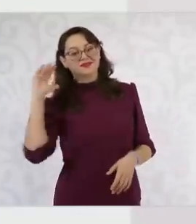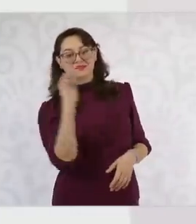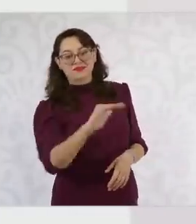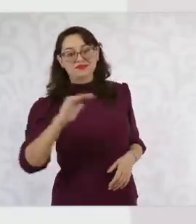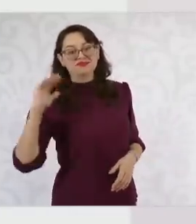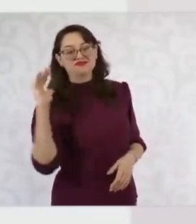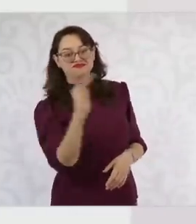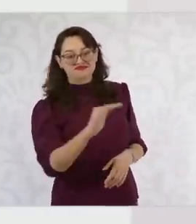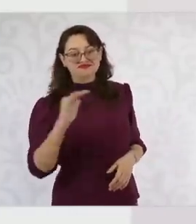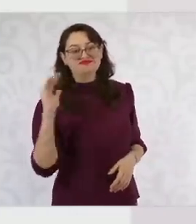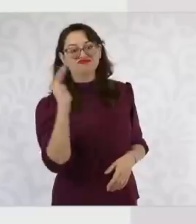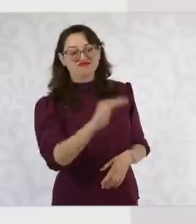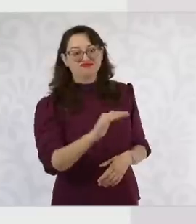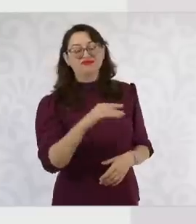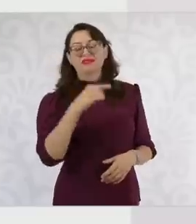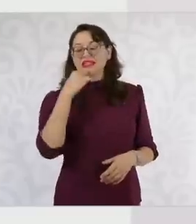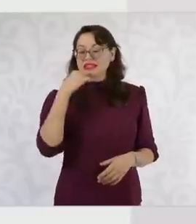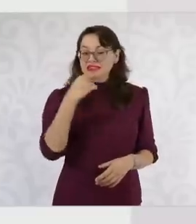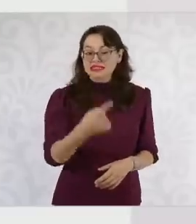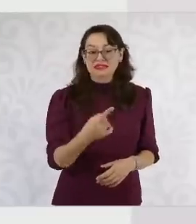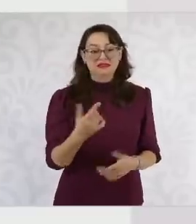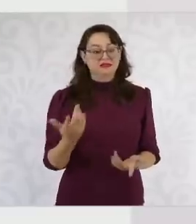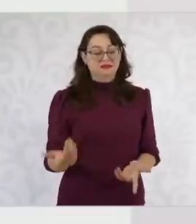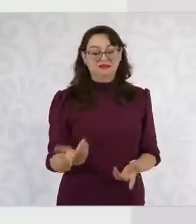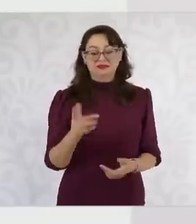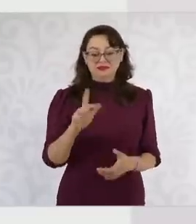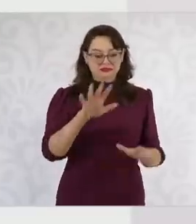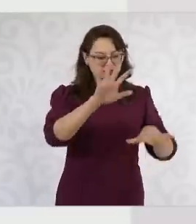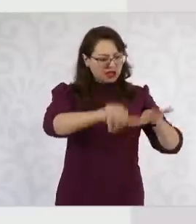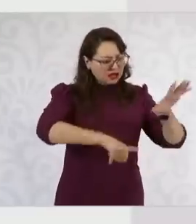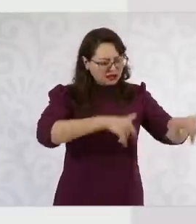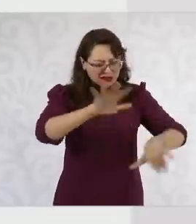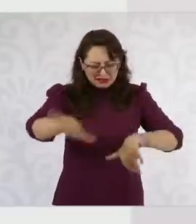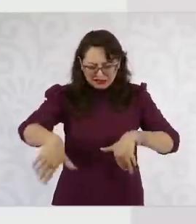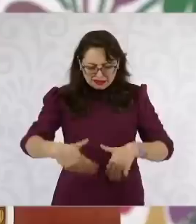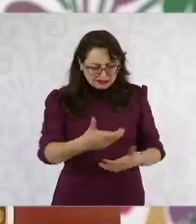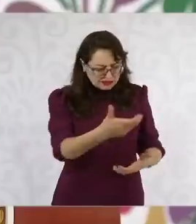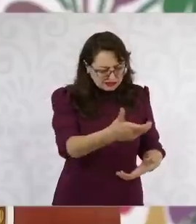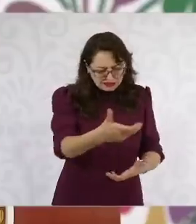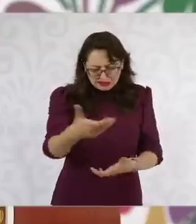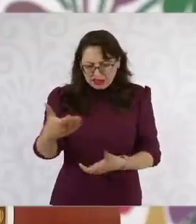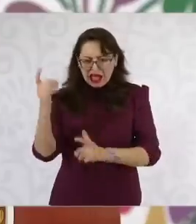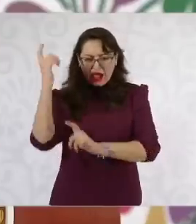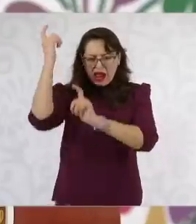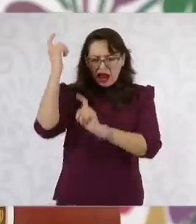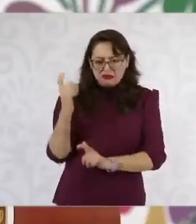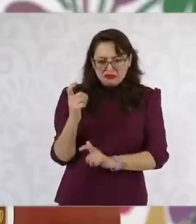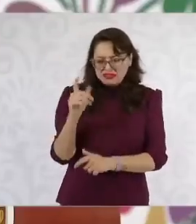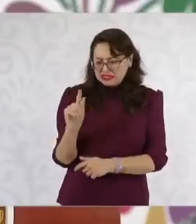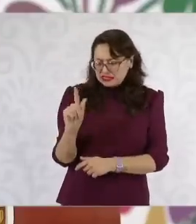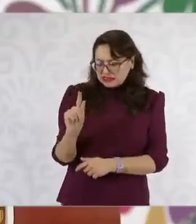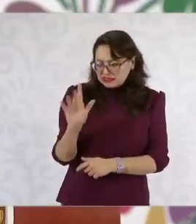Pero en el pasado se dijo 75 por de las armas que se incautan provienen de Estados Unidos y